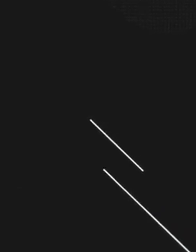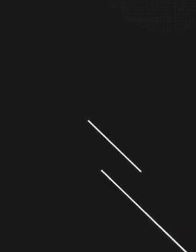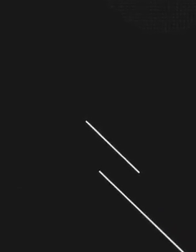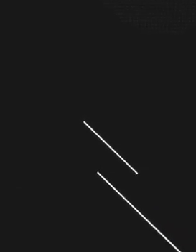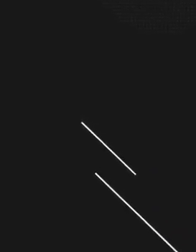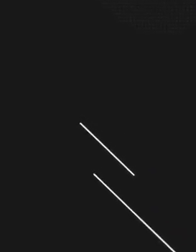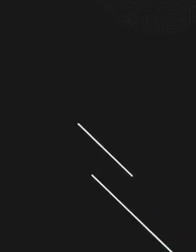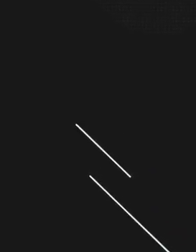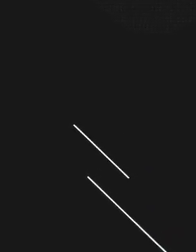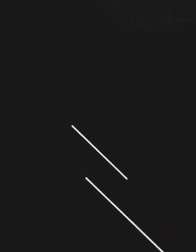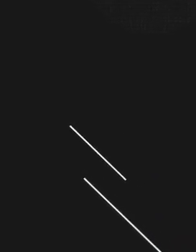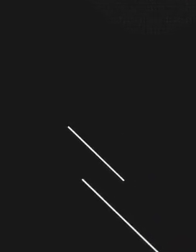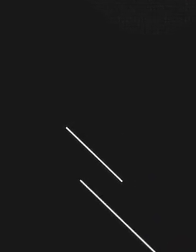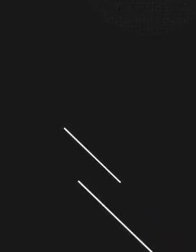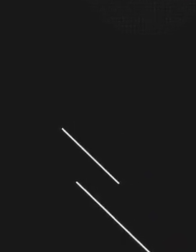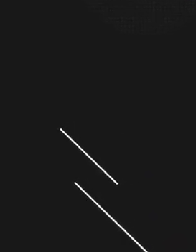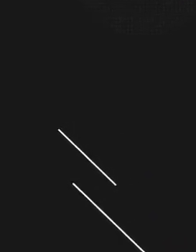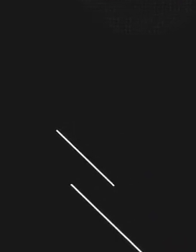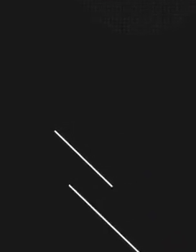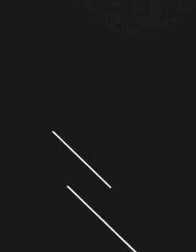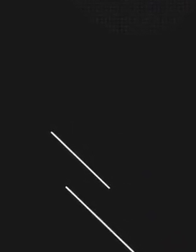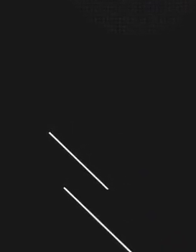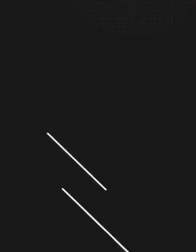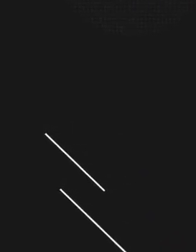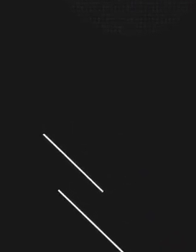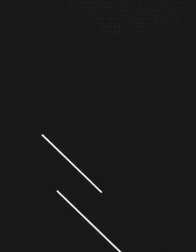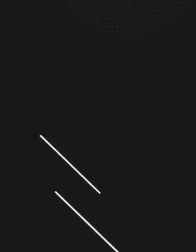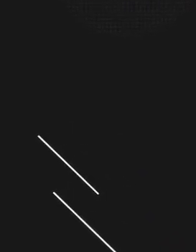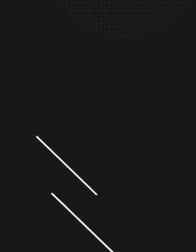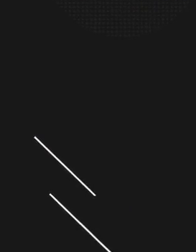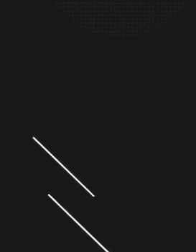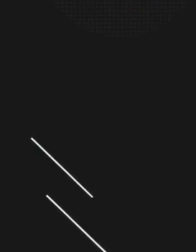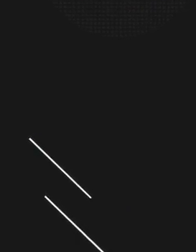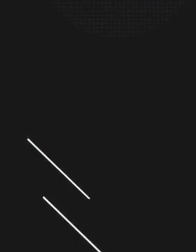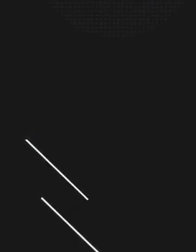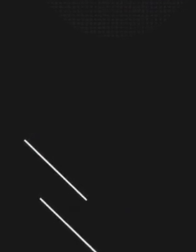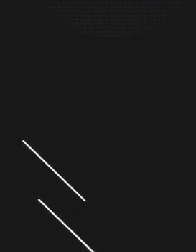desta e de muitas outras notícias.Veja também essas outras notícias que podem ser do seu interesse.